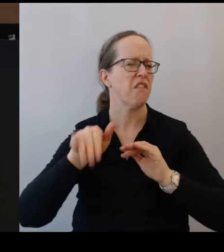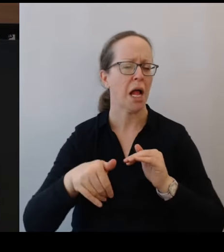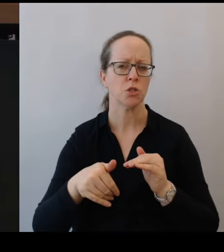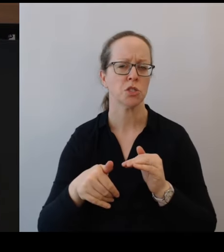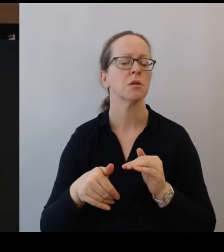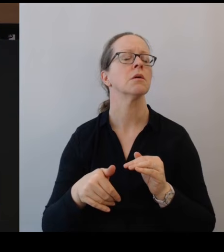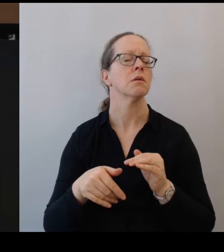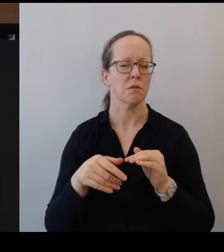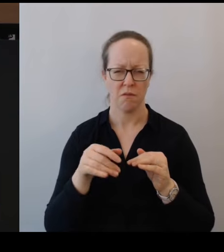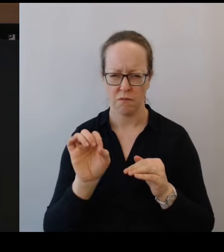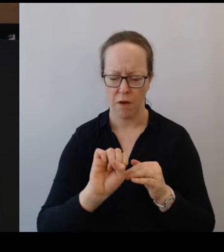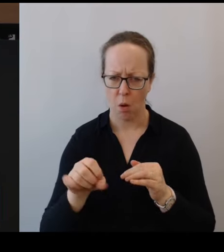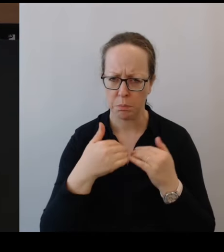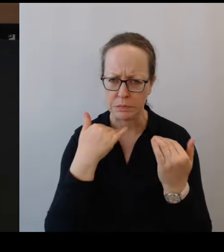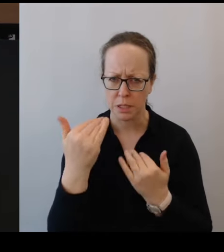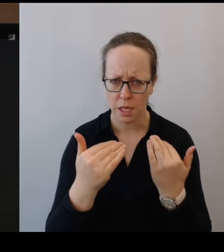Rendite der Vermieter steht. (Beifall)